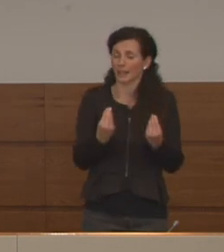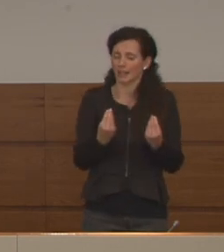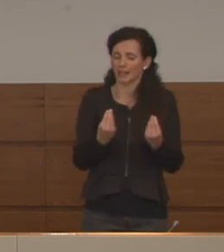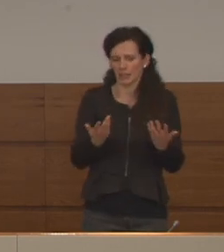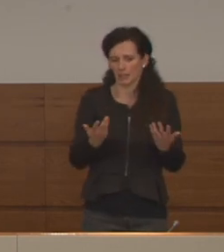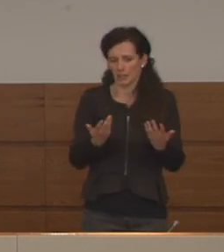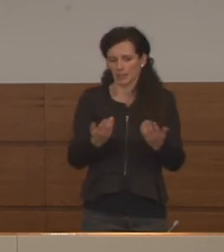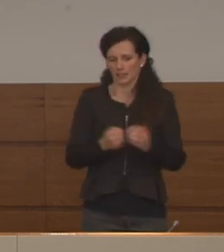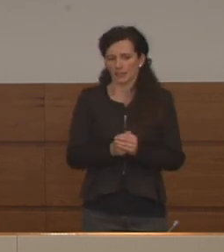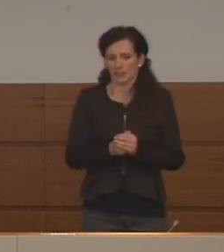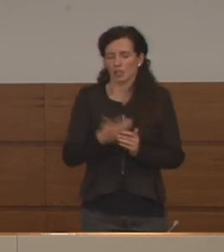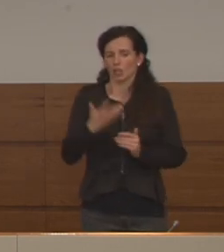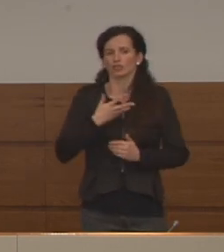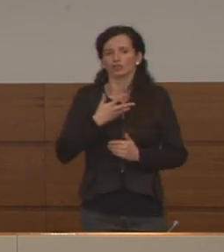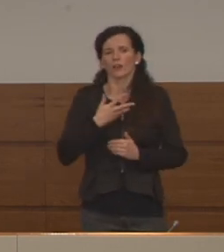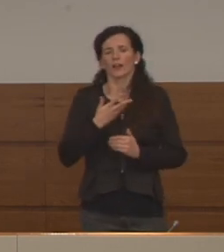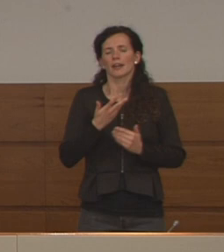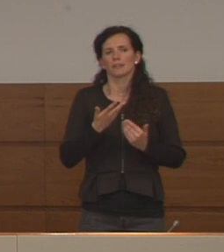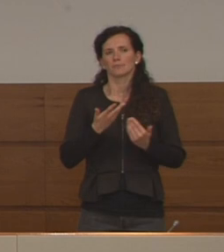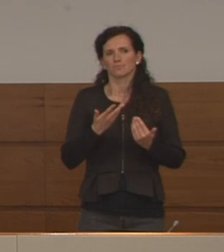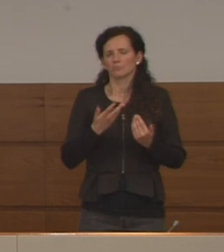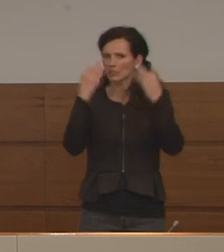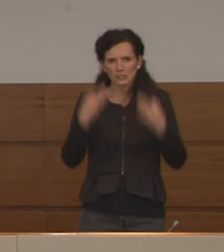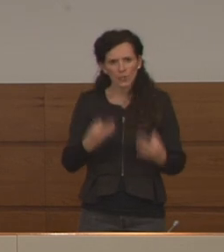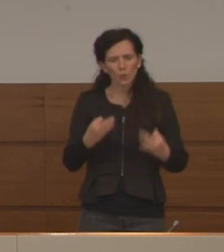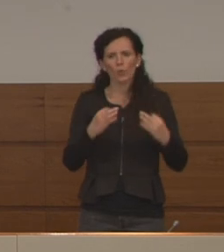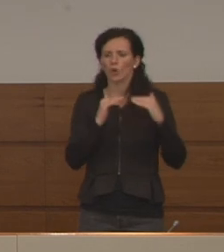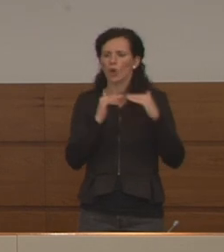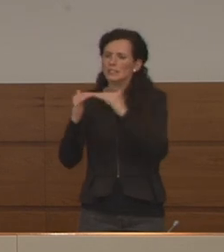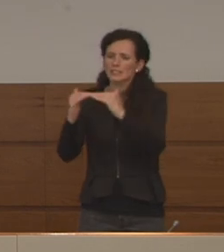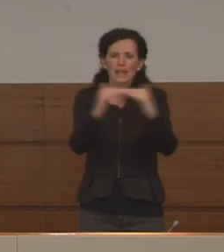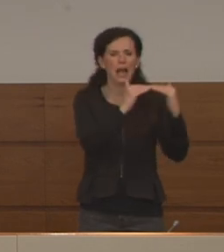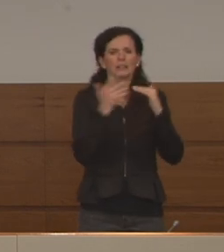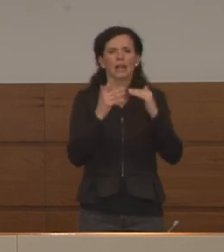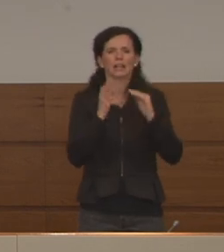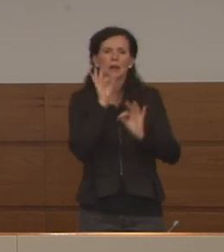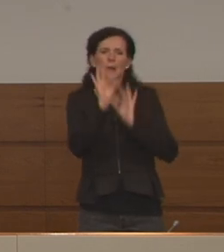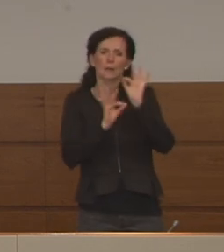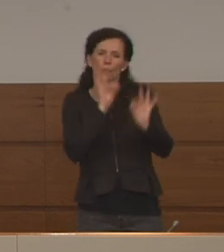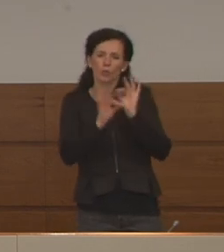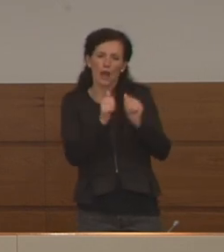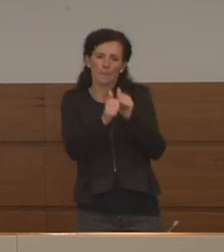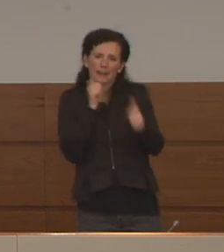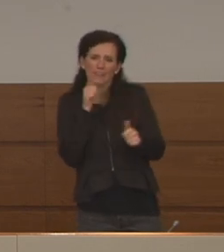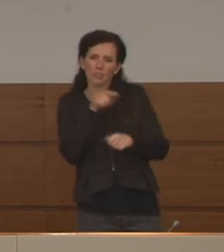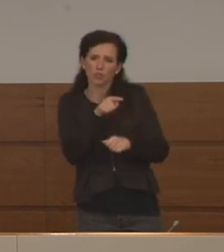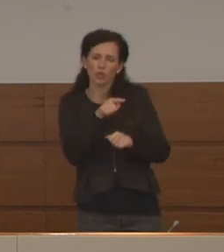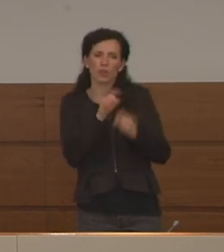sono degli standard di prevenzione delle infezioni nosocomiali che devono essere